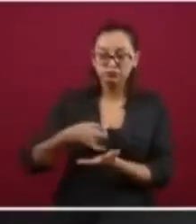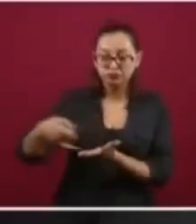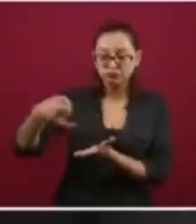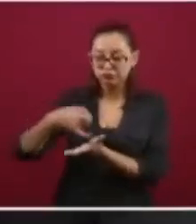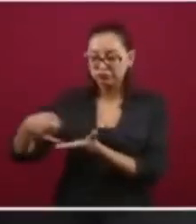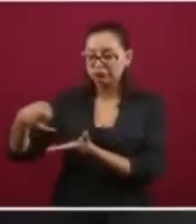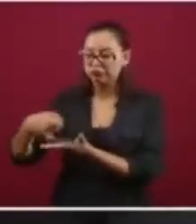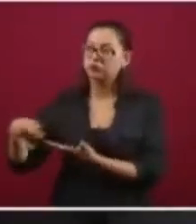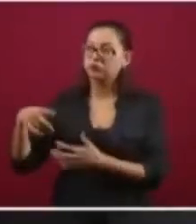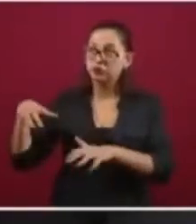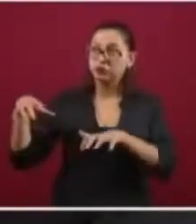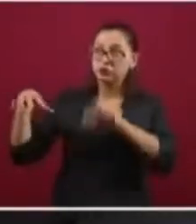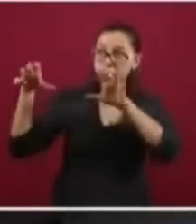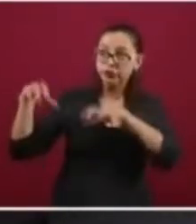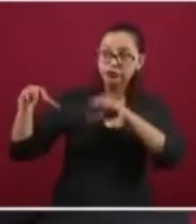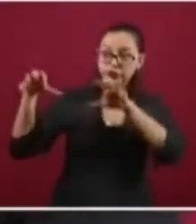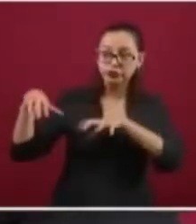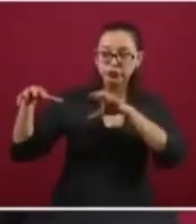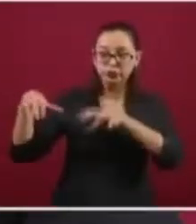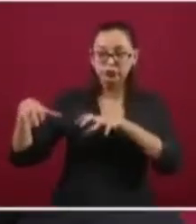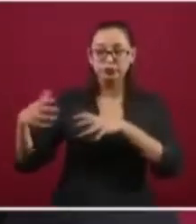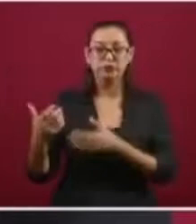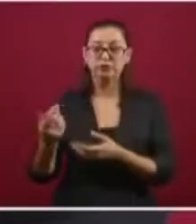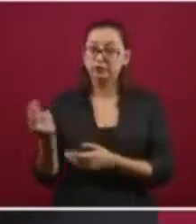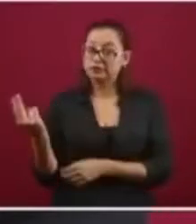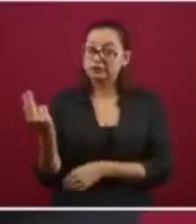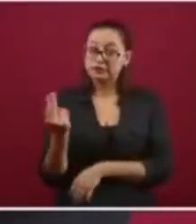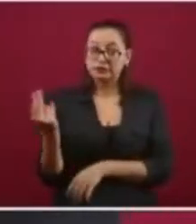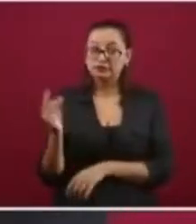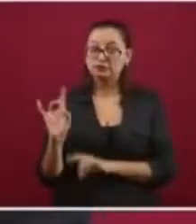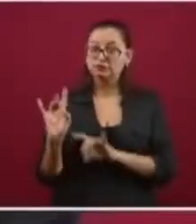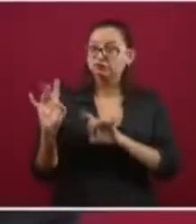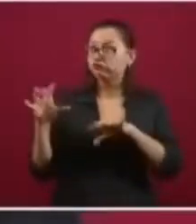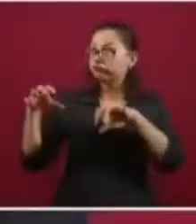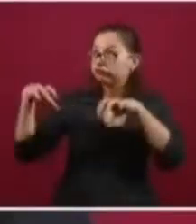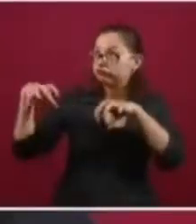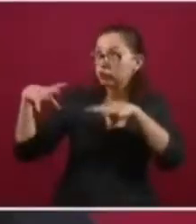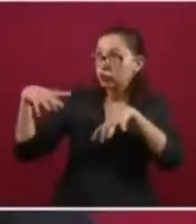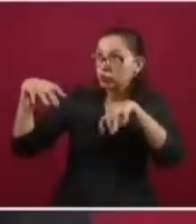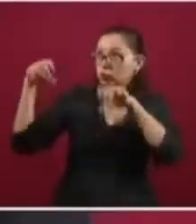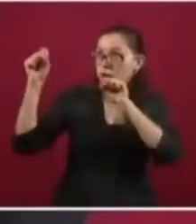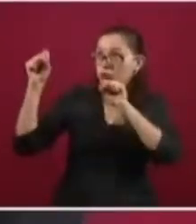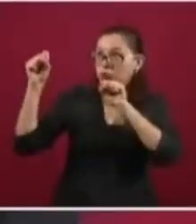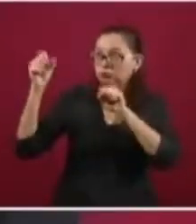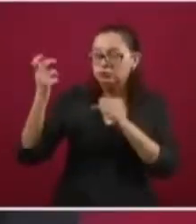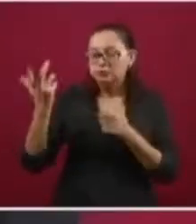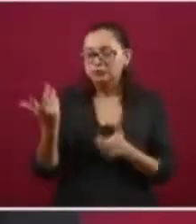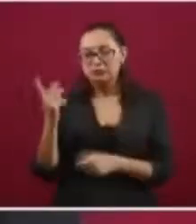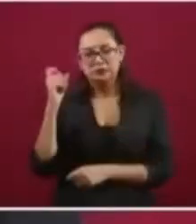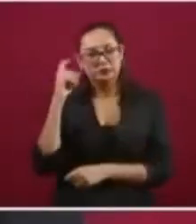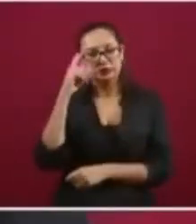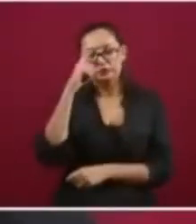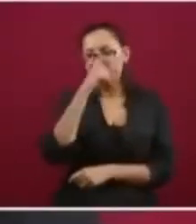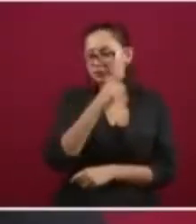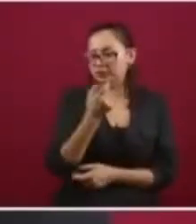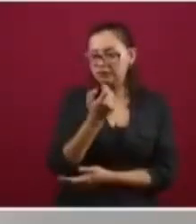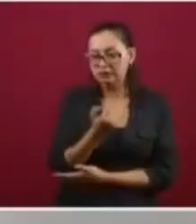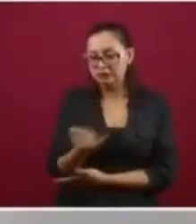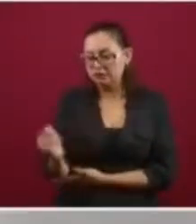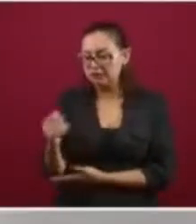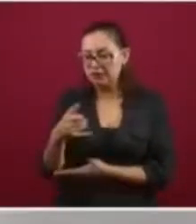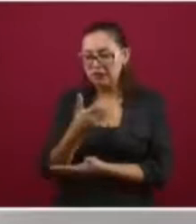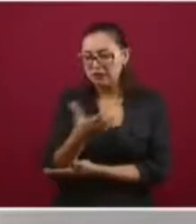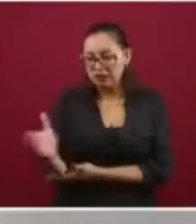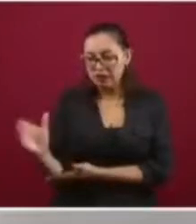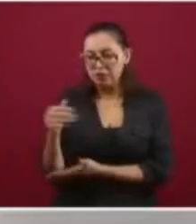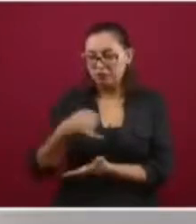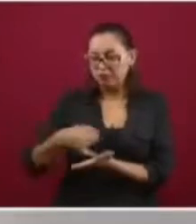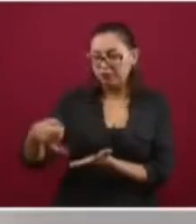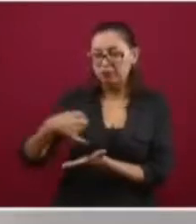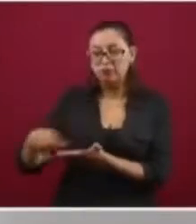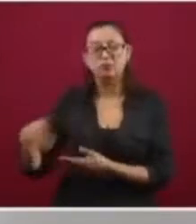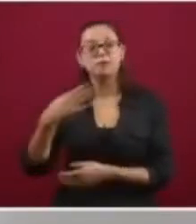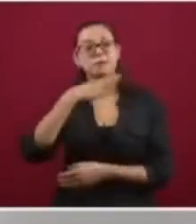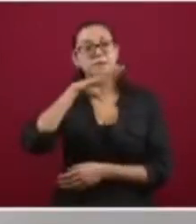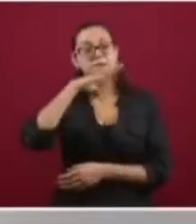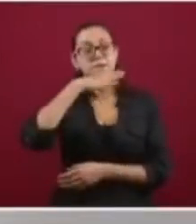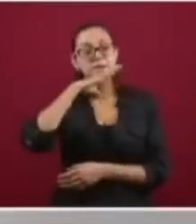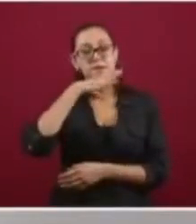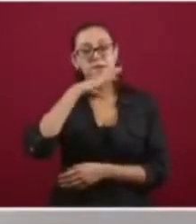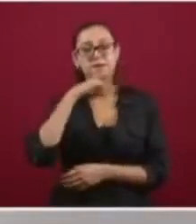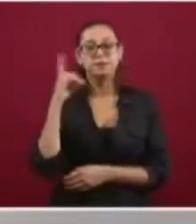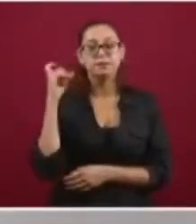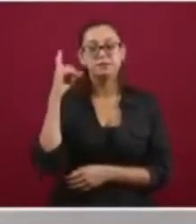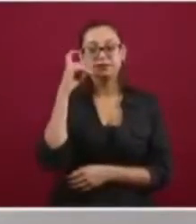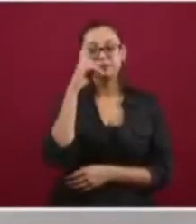hay sequía es muy difícil que siembren y que cosechen su maíz- y la crianza de animales